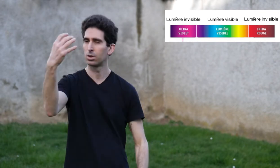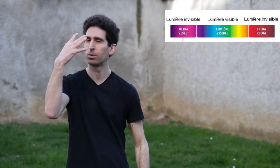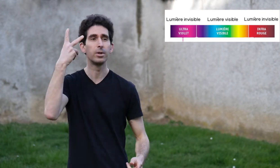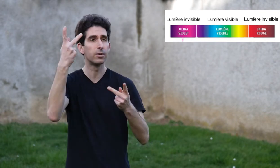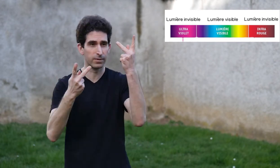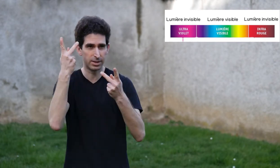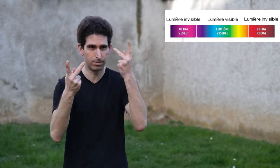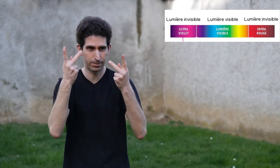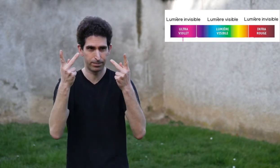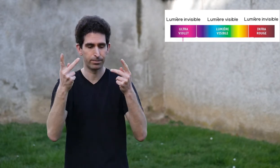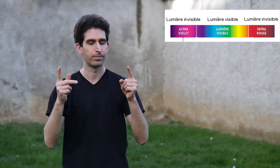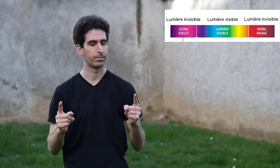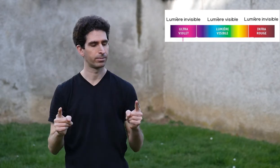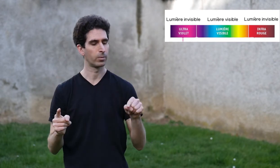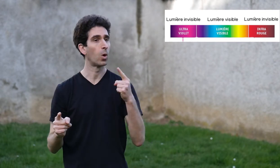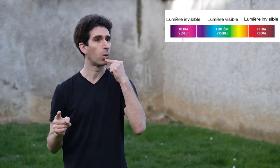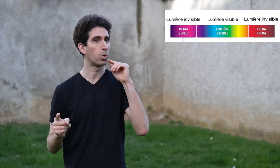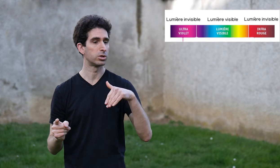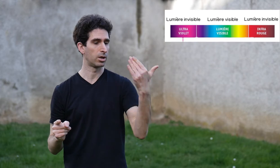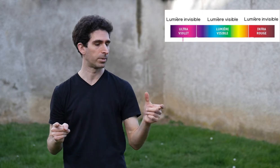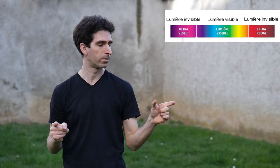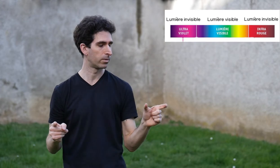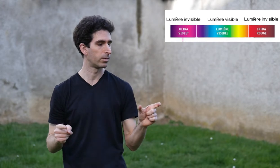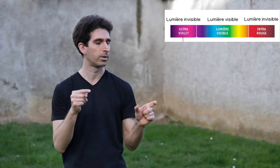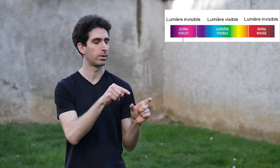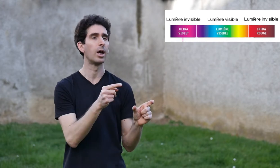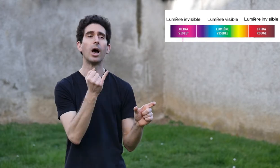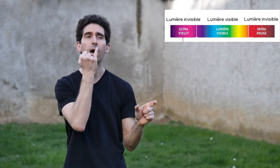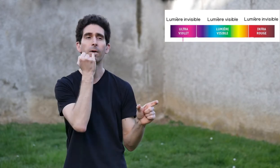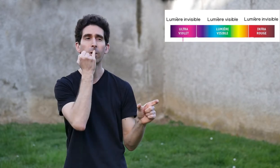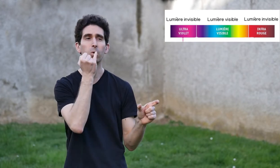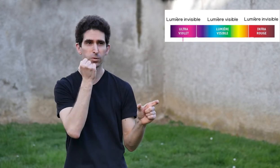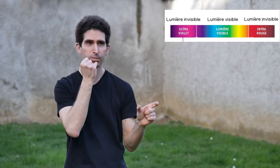C'est la lumière visible. Après le rouge, ce sont les infrarouges.